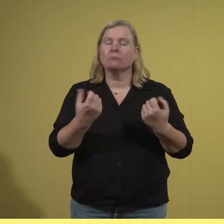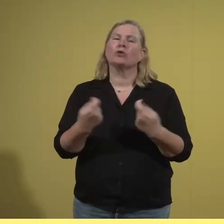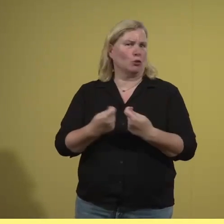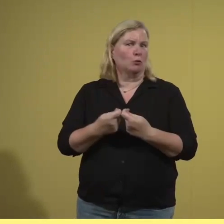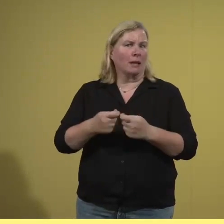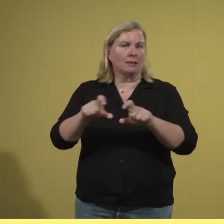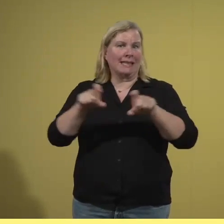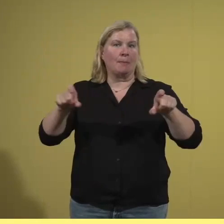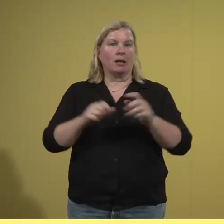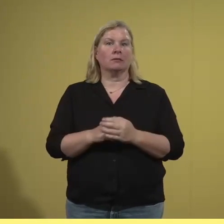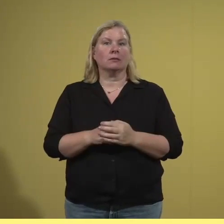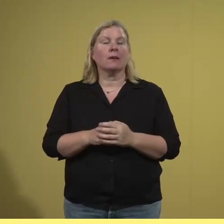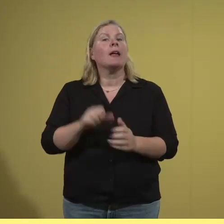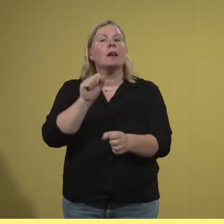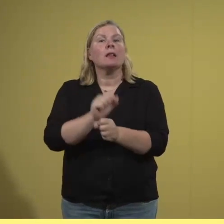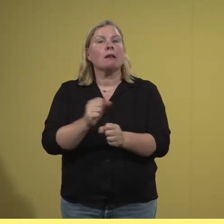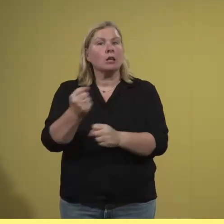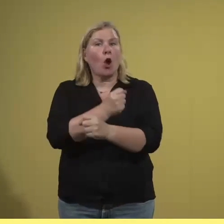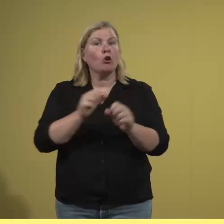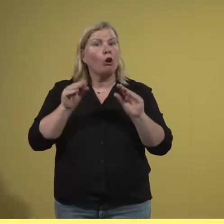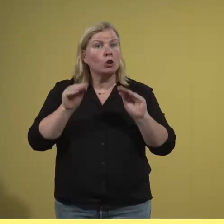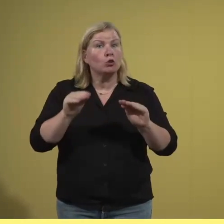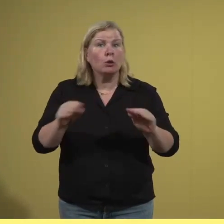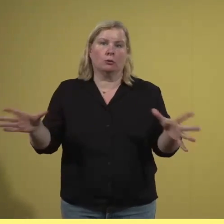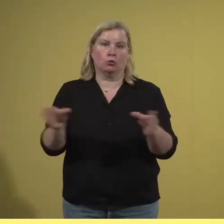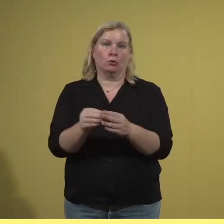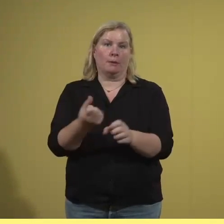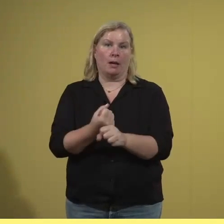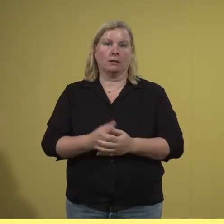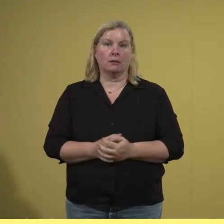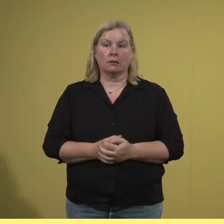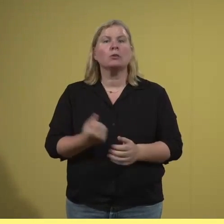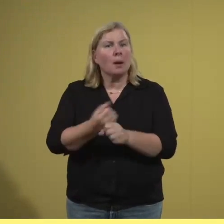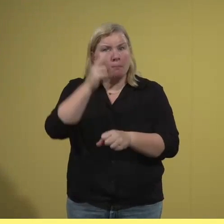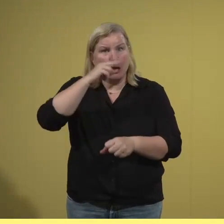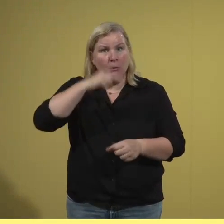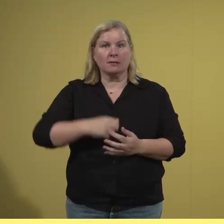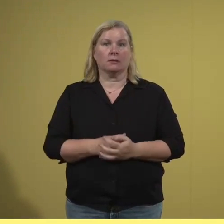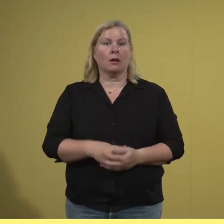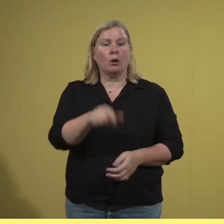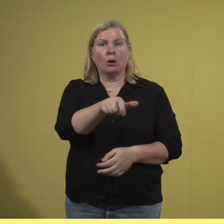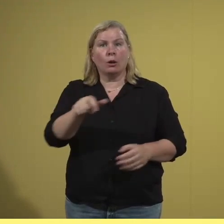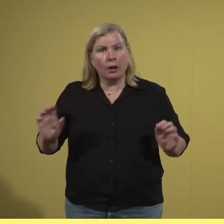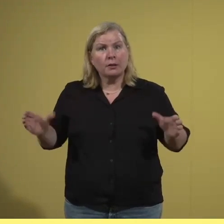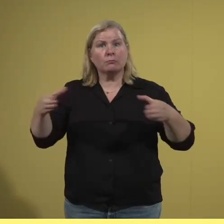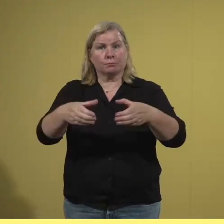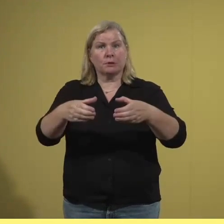Und so kannst du ja richtig eine Kochschul-Einheiten machen. Und es macht dann Spaß. Die Leute kommen zusammen.